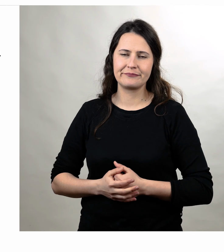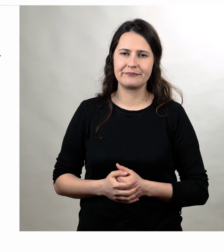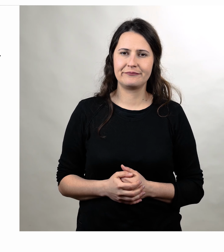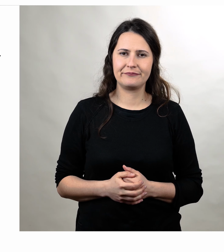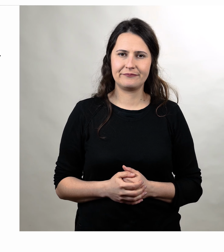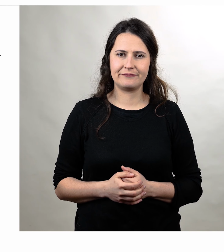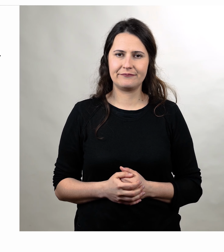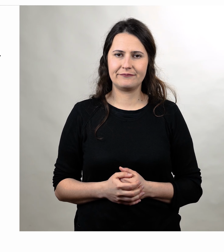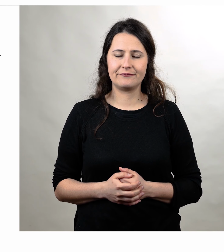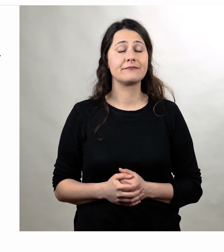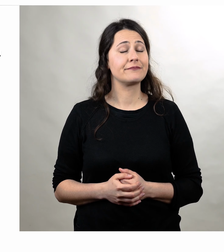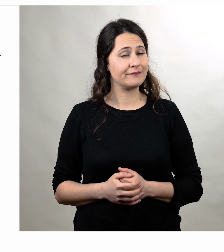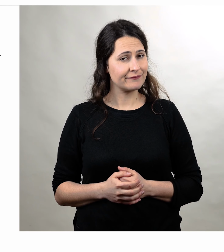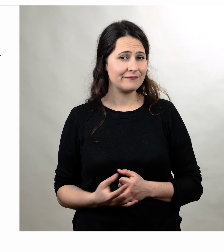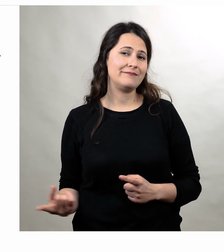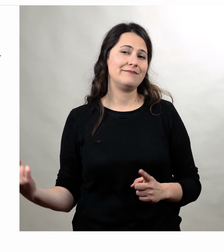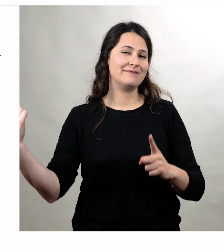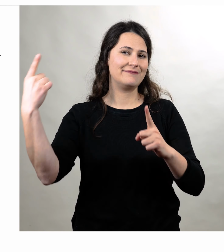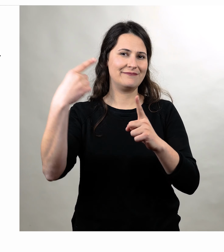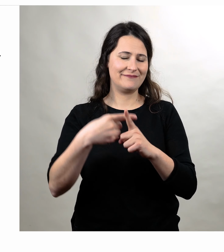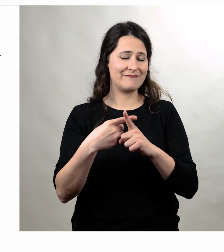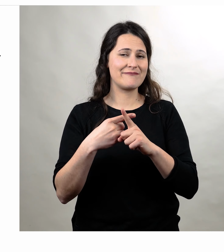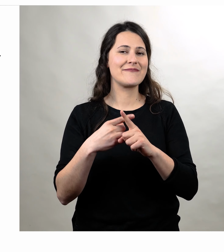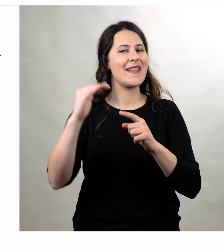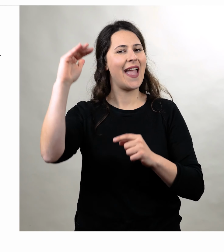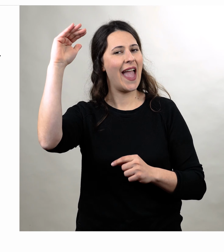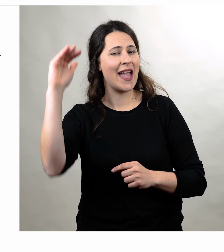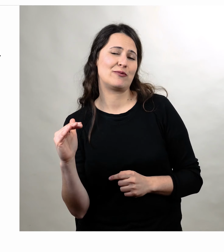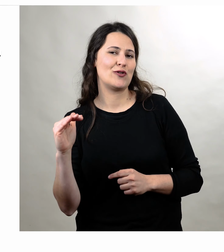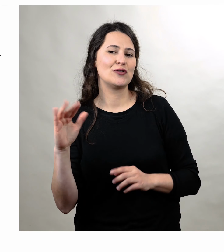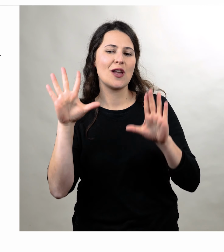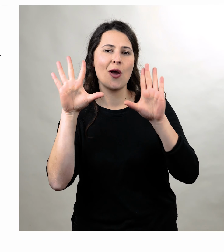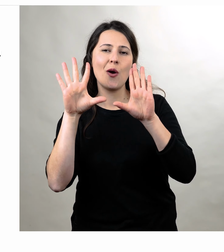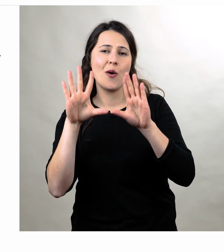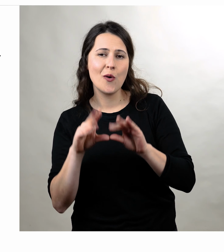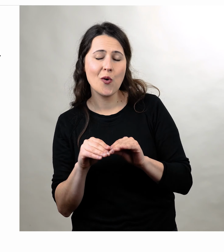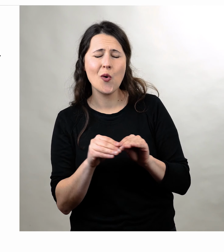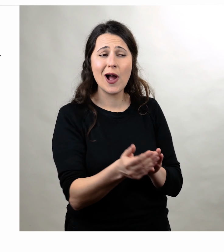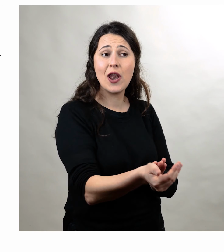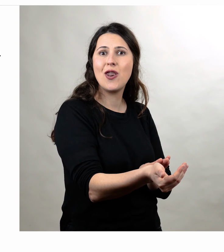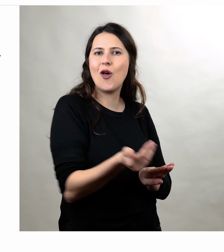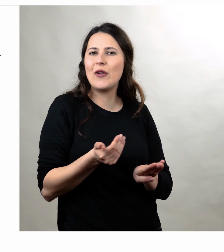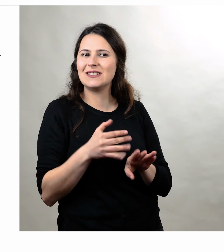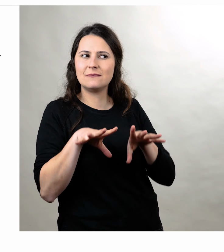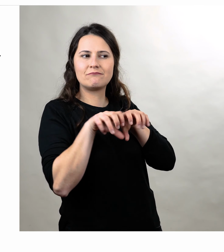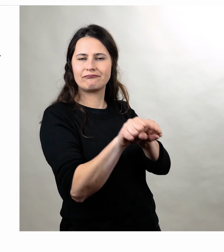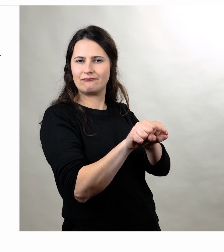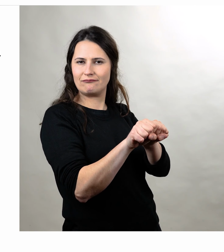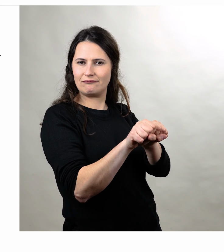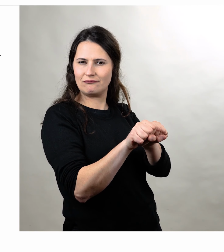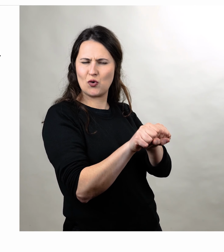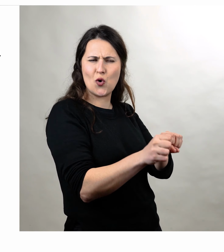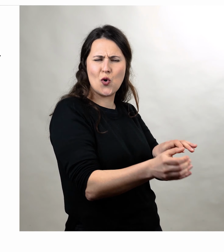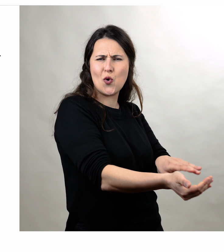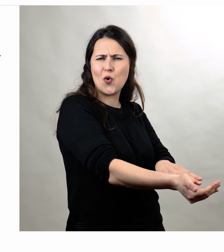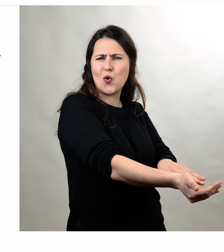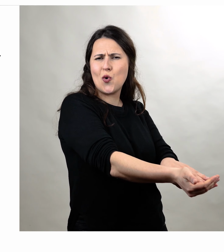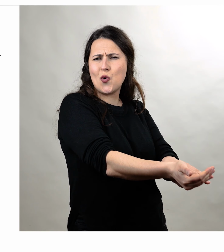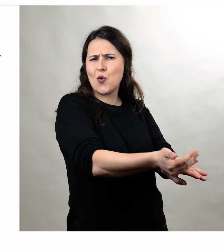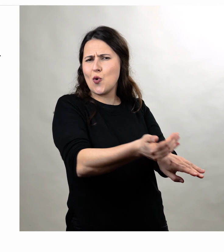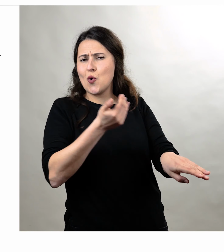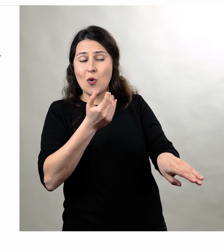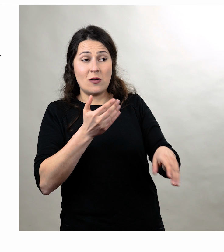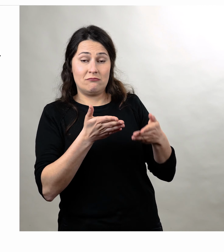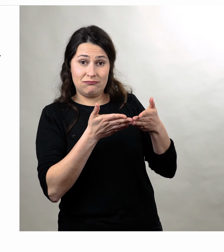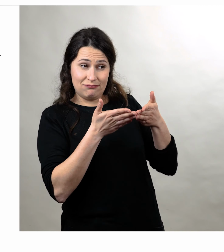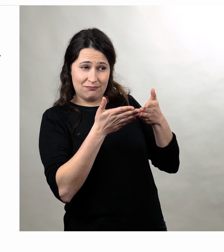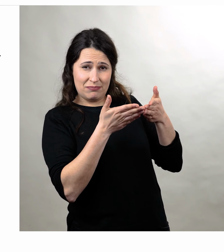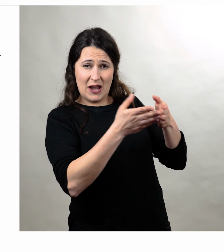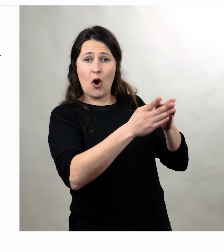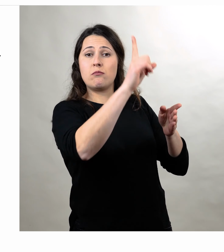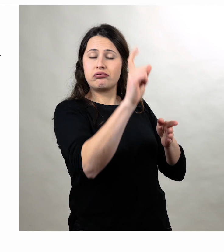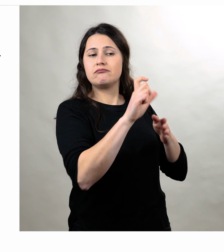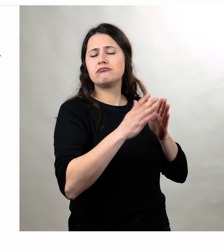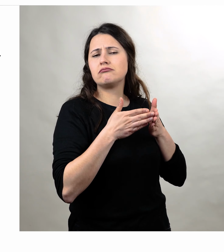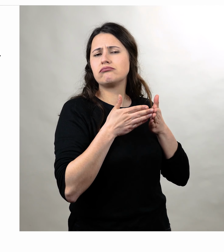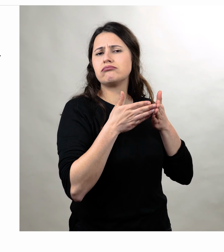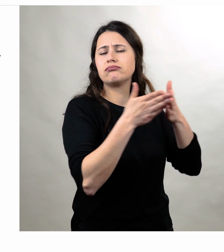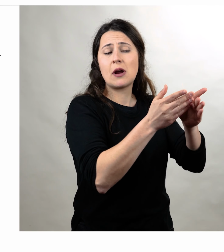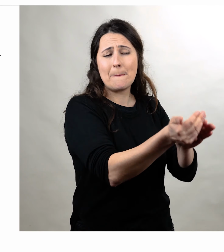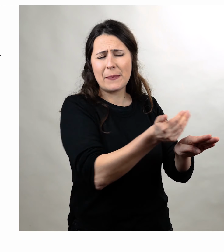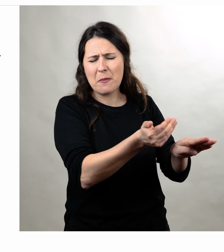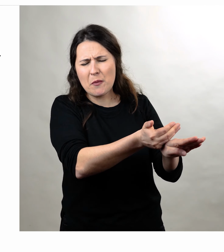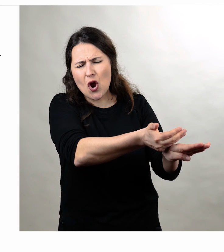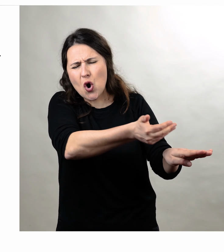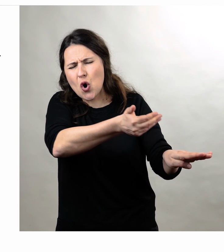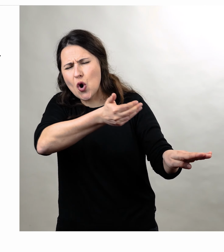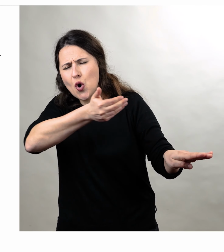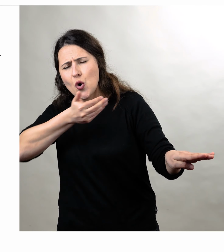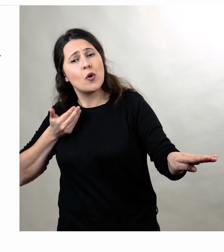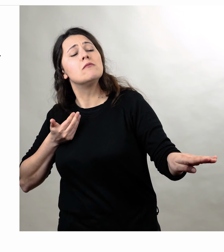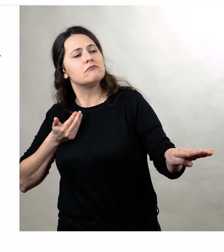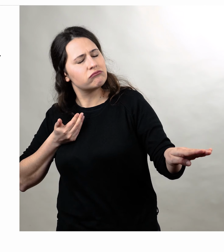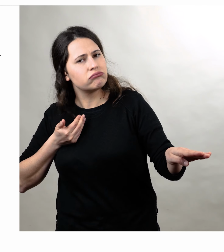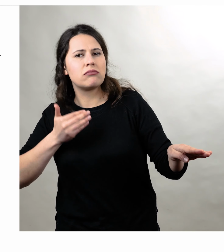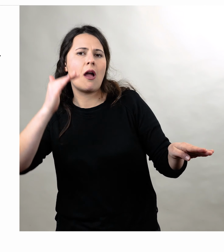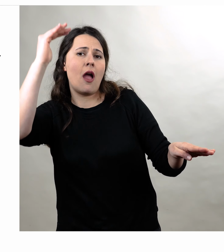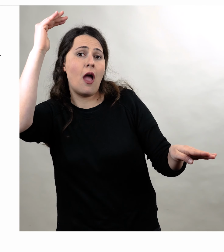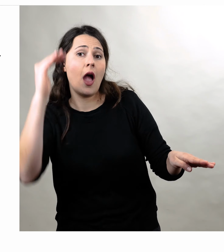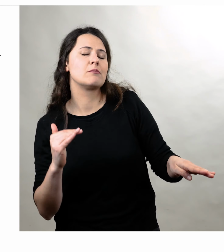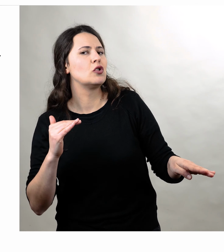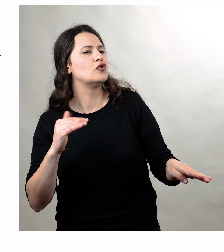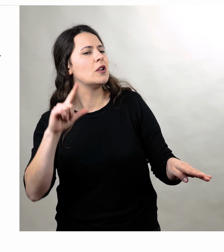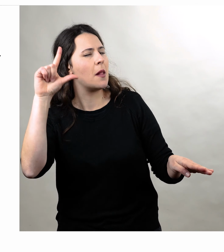Παρέχονται επίσης εκπτώσεις για κράτηση εισιτηρίων από νωρίς , ή σε μέλη συλλόγων αυτοκινήτων.